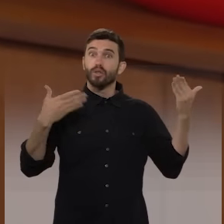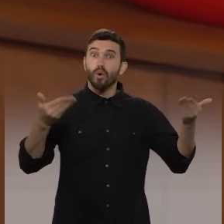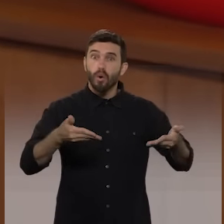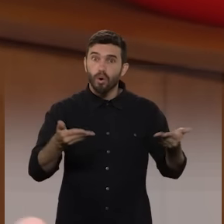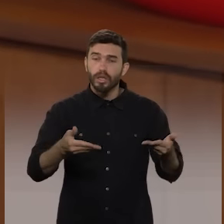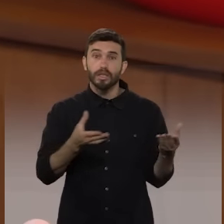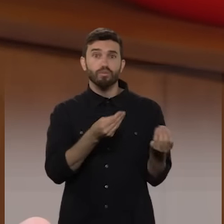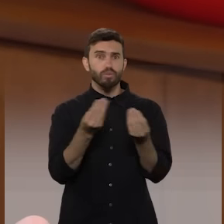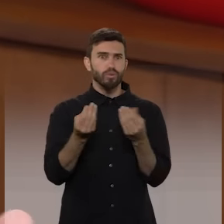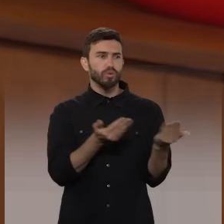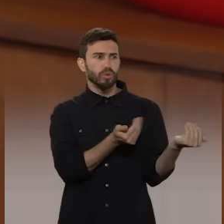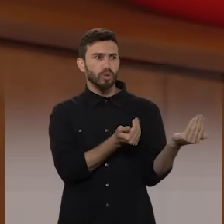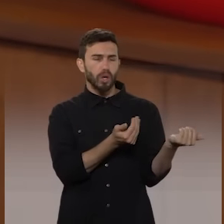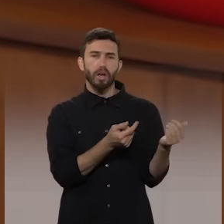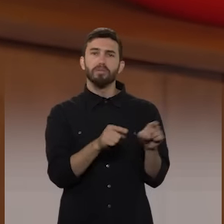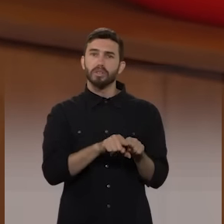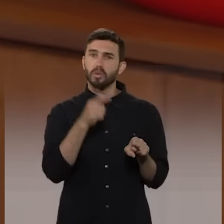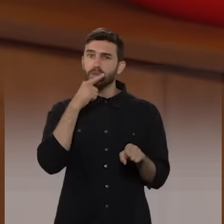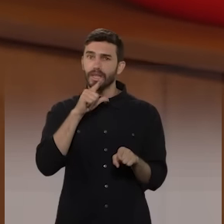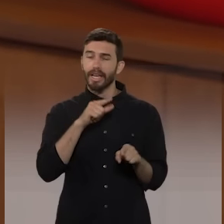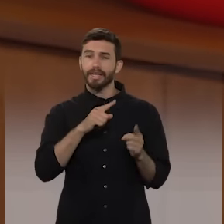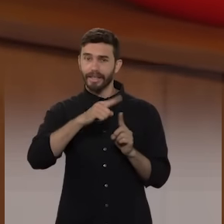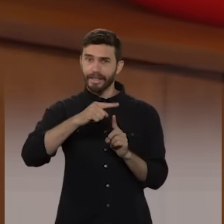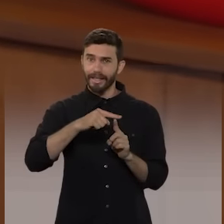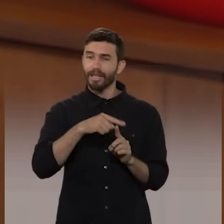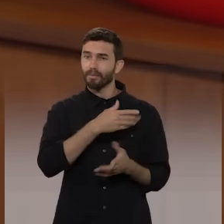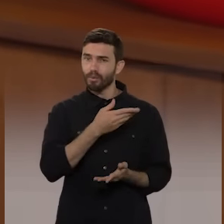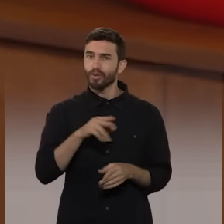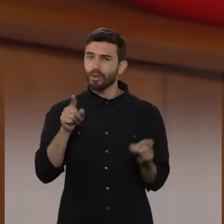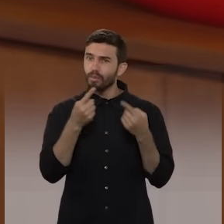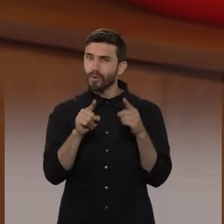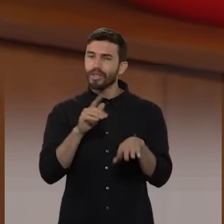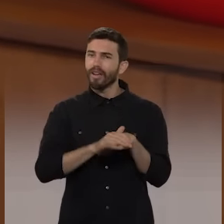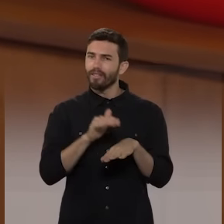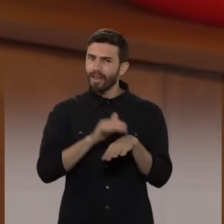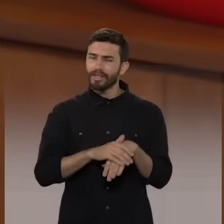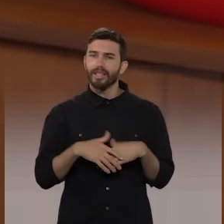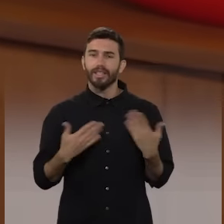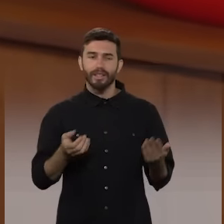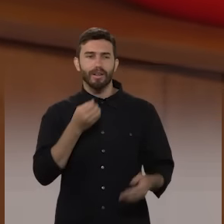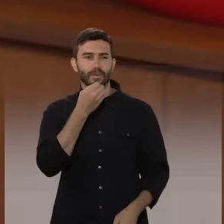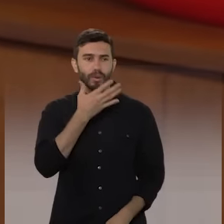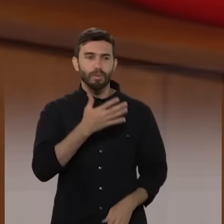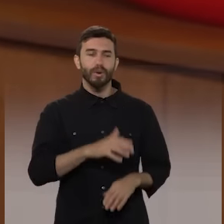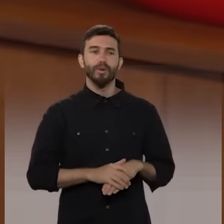músicas de uma qualidade tão boa quanto nós tínhamos no passado. Então, ouçam João Fênix,